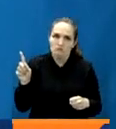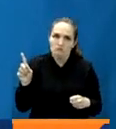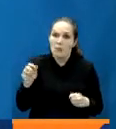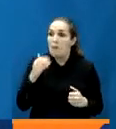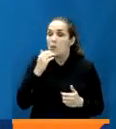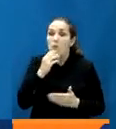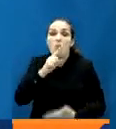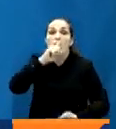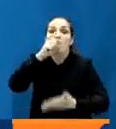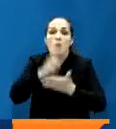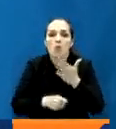que una tercera dosis ofrece protección de 25 veces